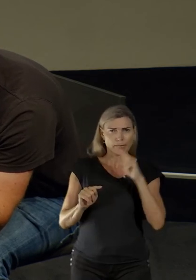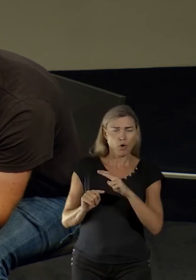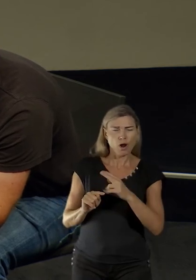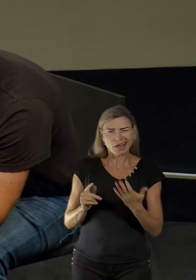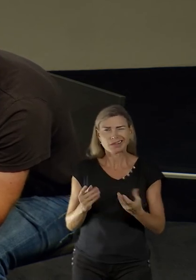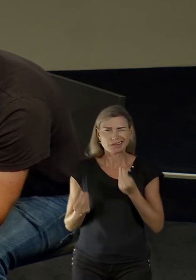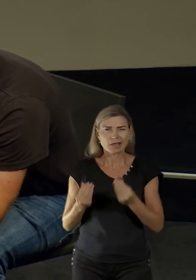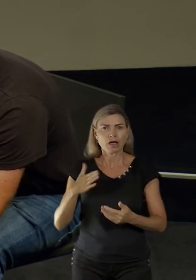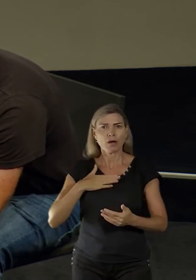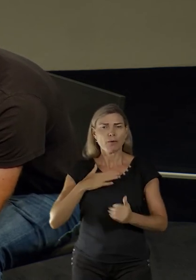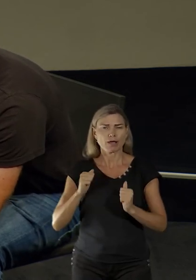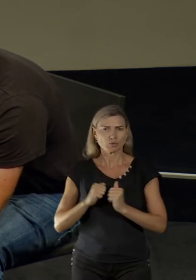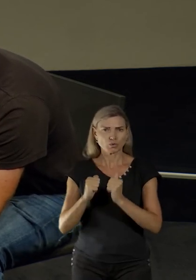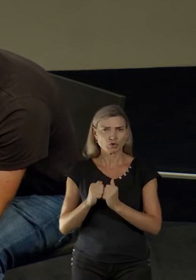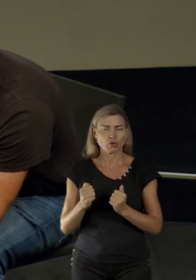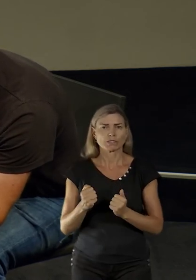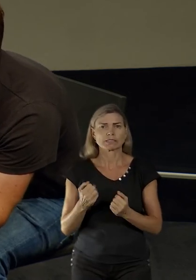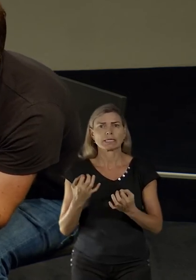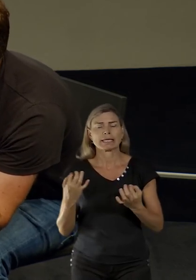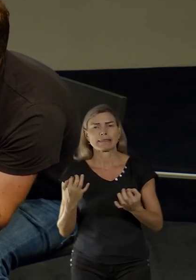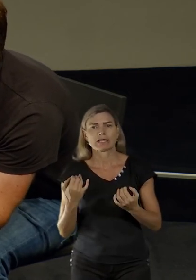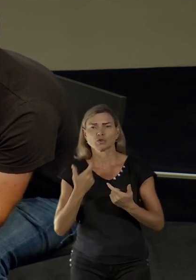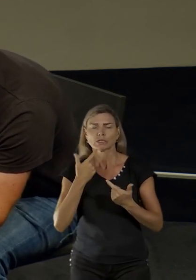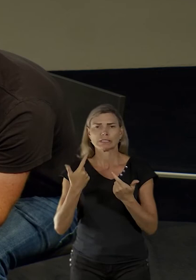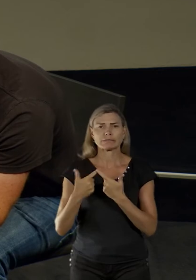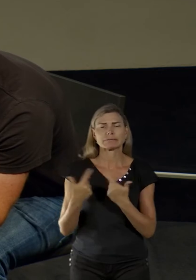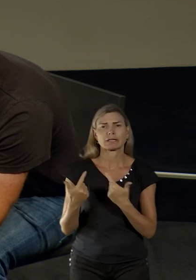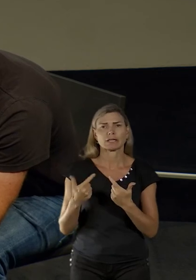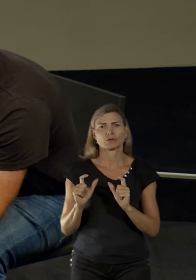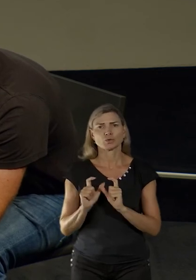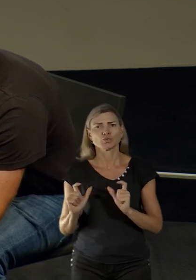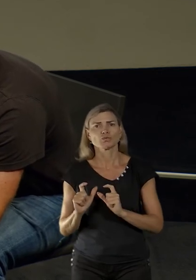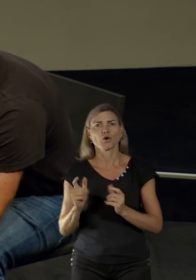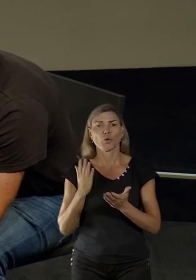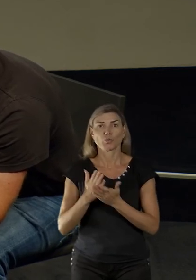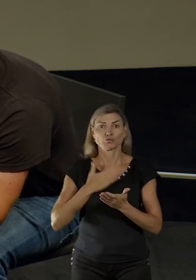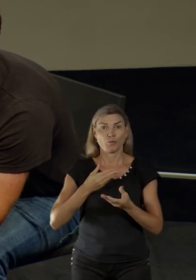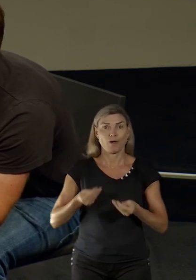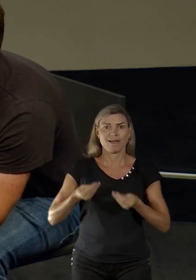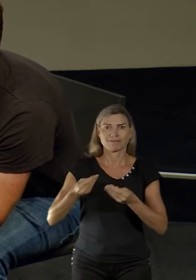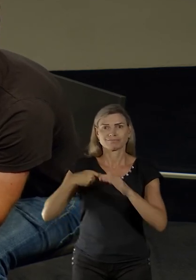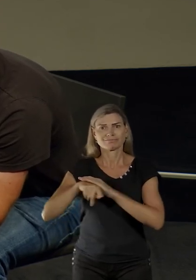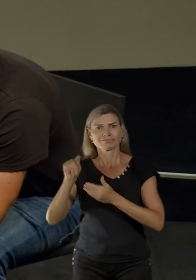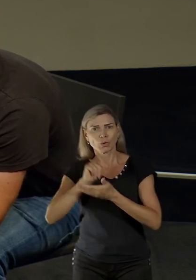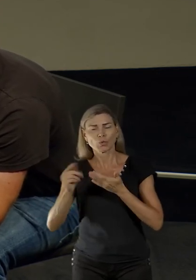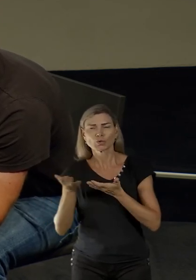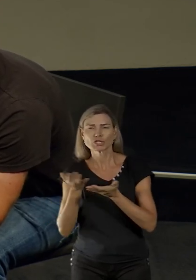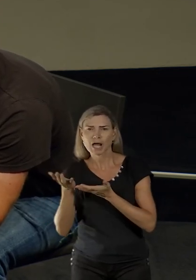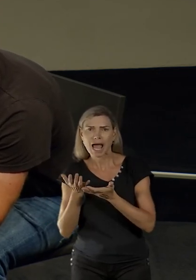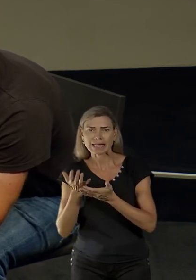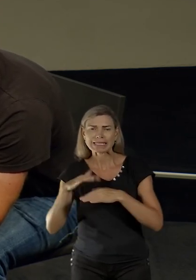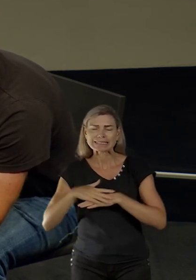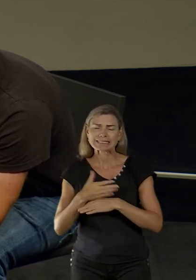když pak člověk něco odůvodňuje a baví se o tom na úřadě. A musím říct, že u tohoto